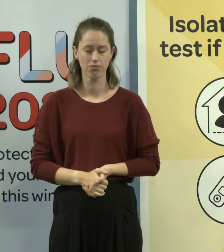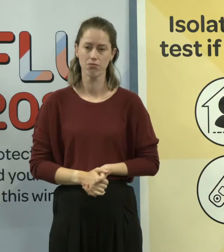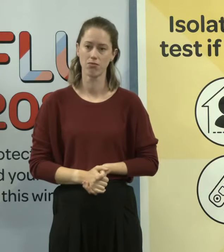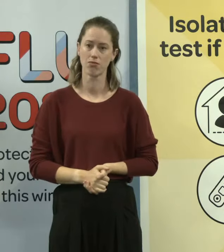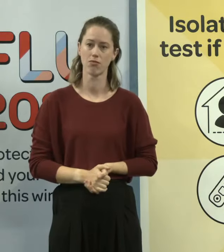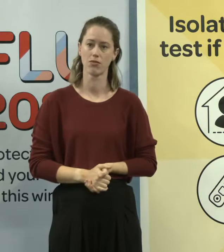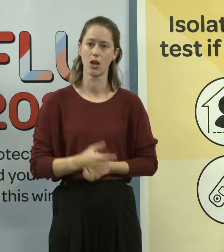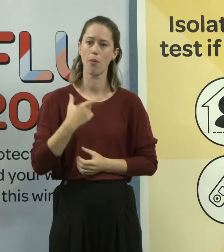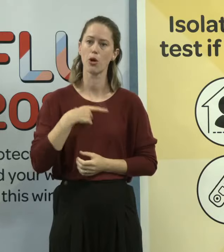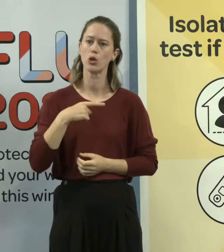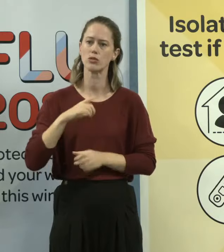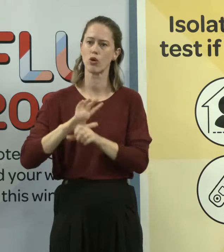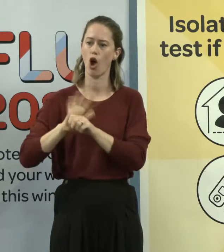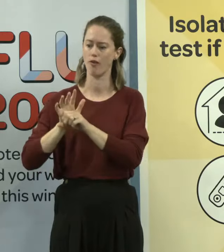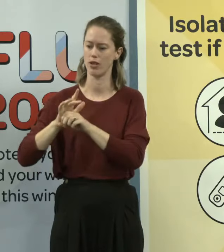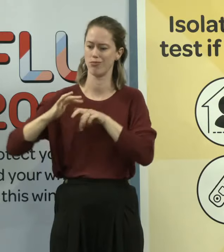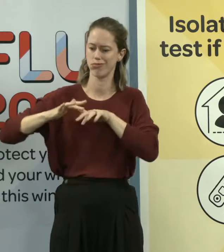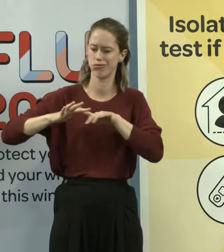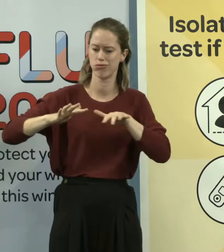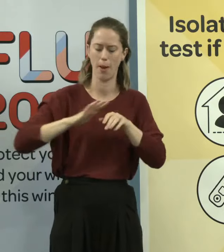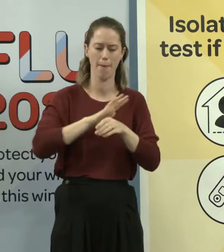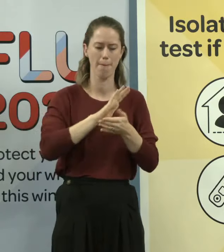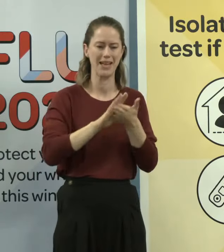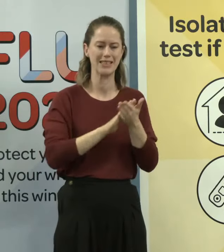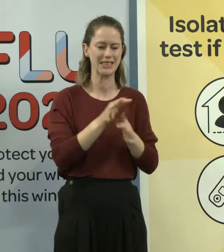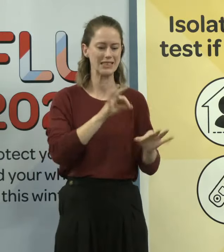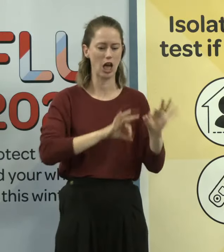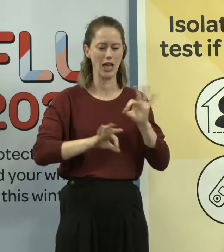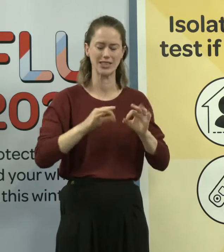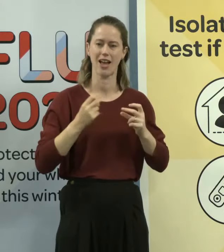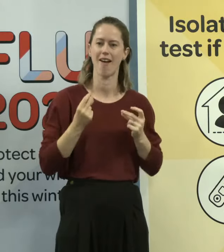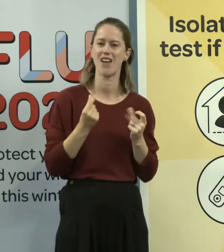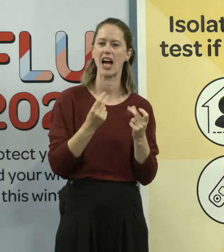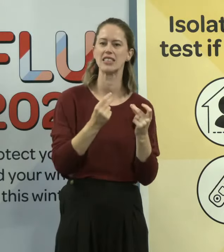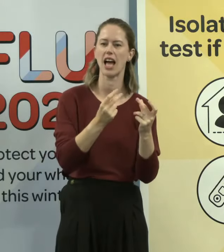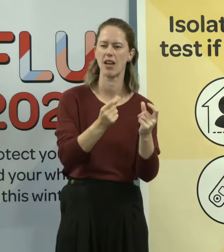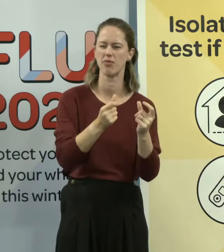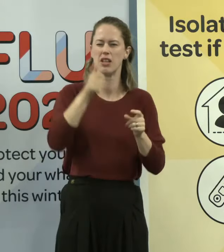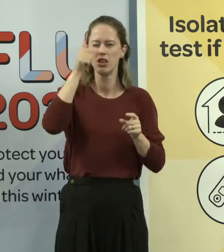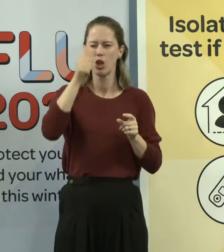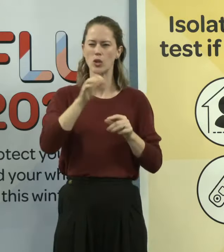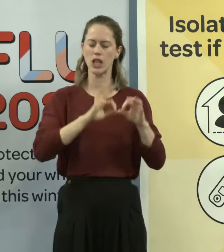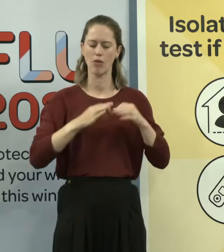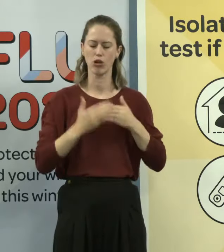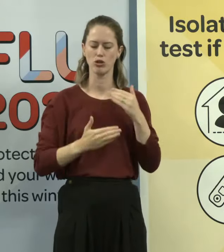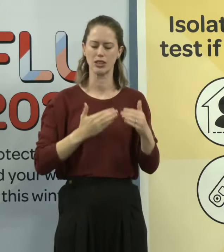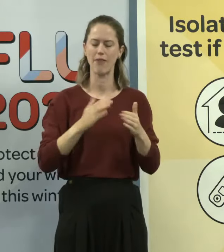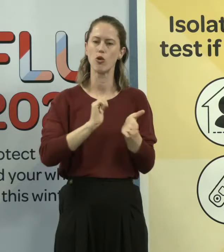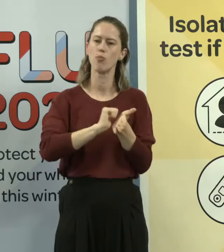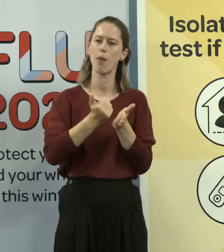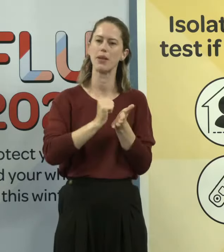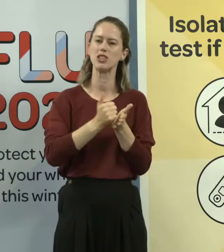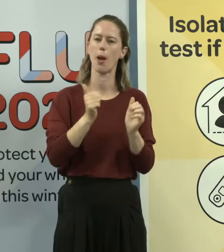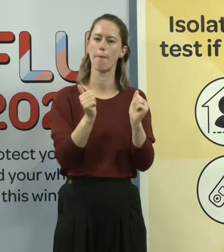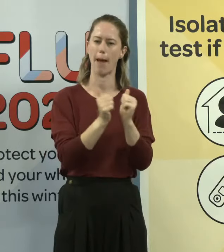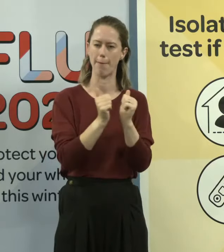etahi wa kare e kitea e au, kia pono. Engari ko taku roopu me